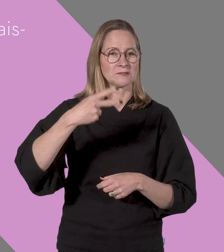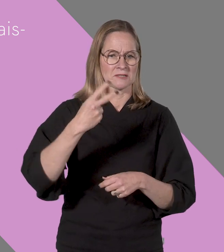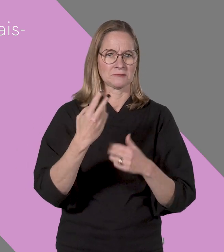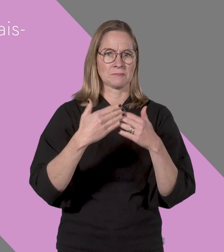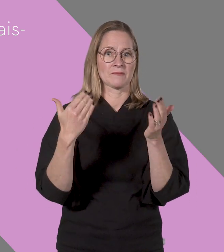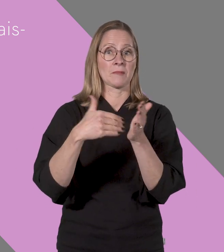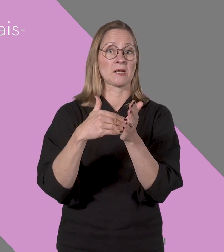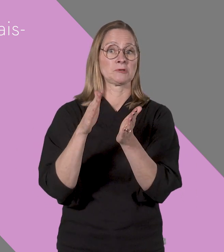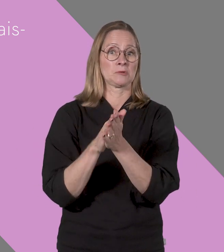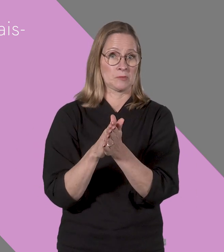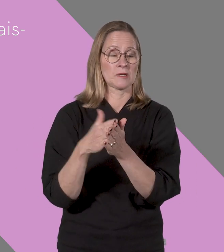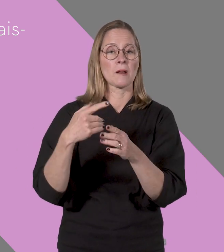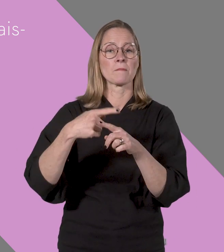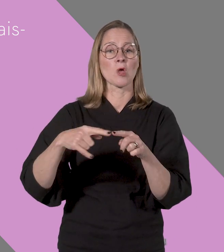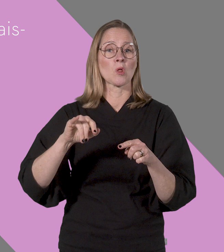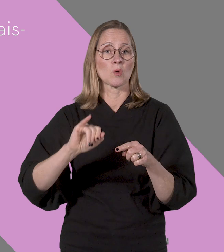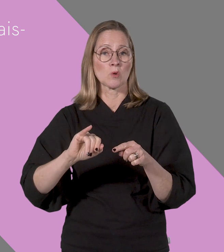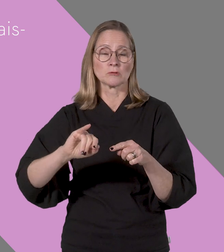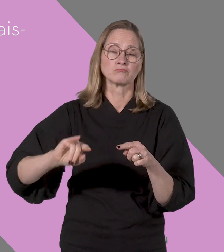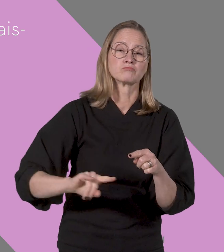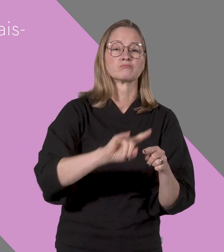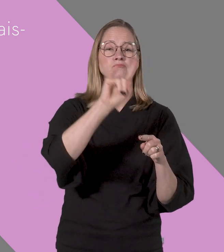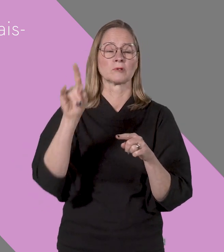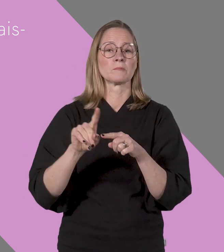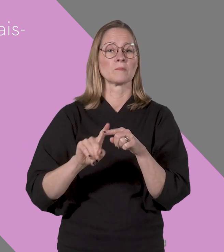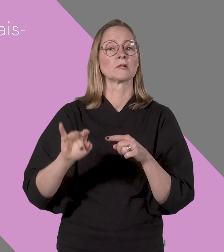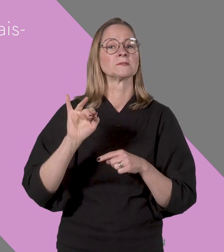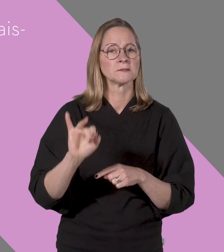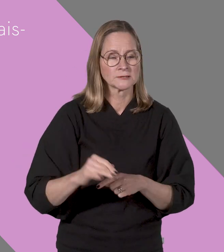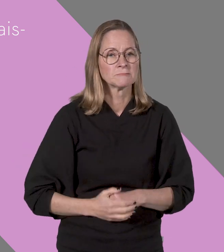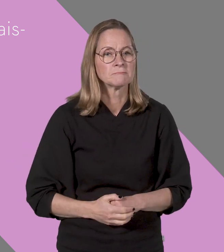22.11.2023 kello 17.30–18.30.